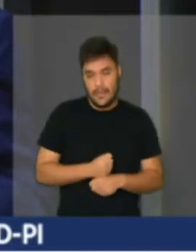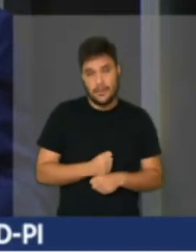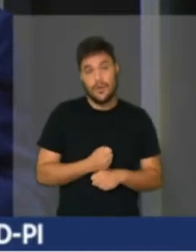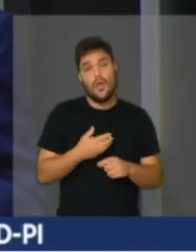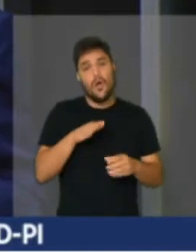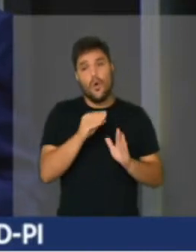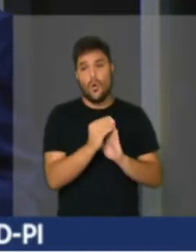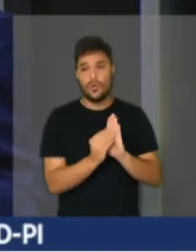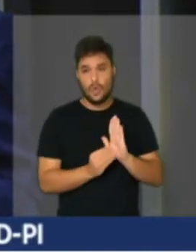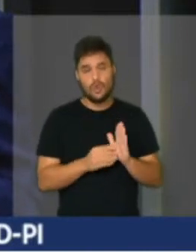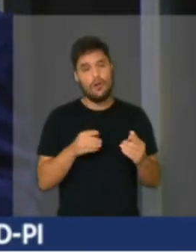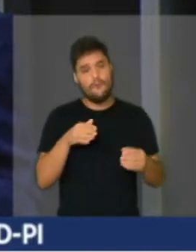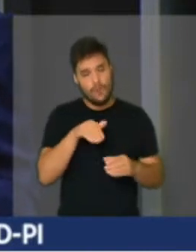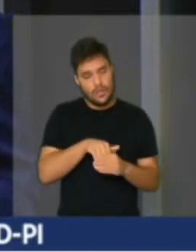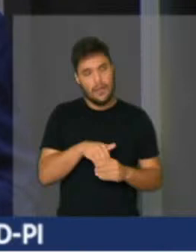PELA APROVAÇÃO DA PEC